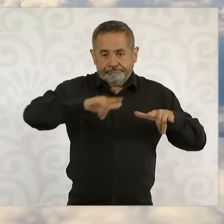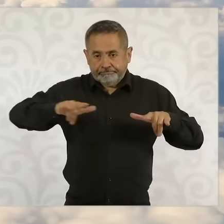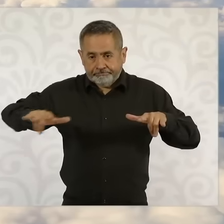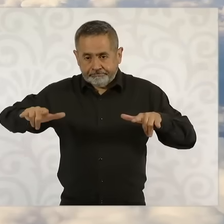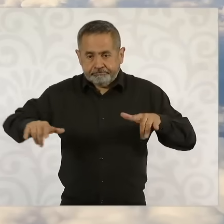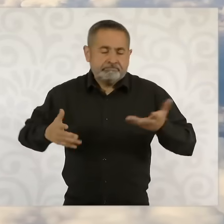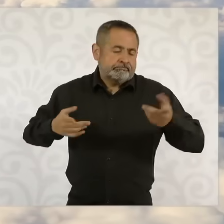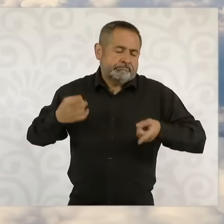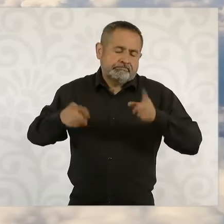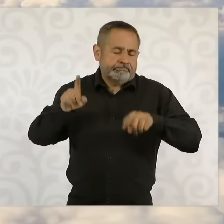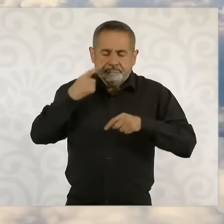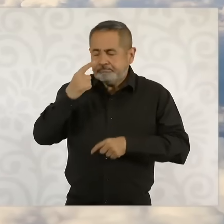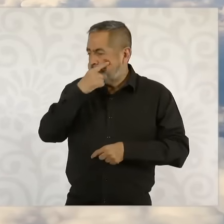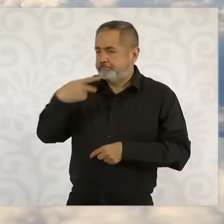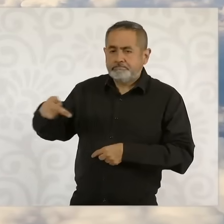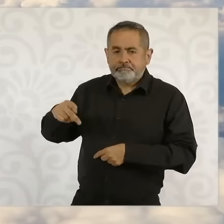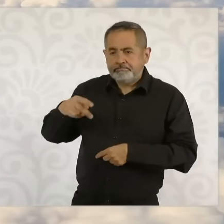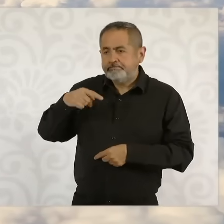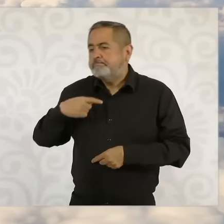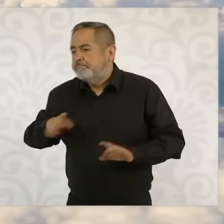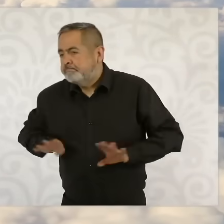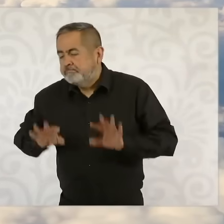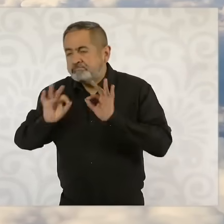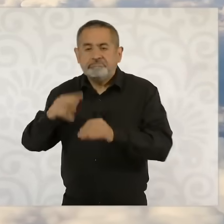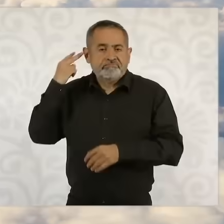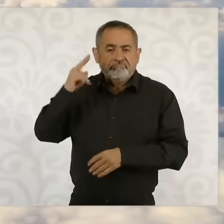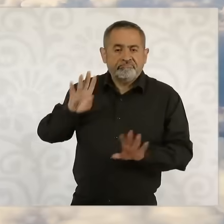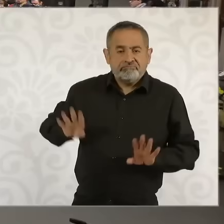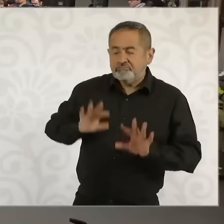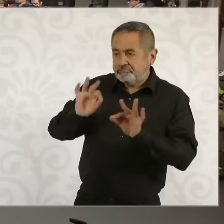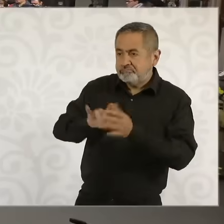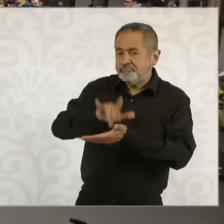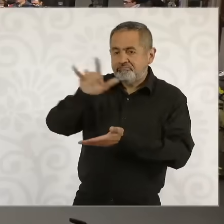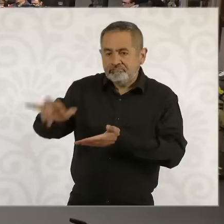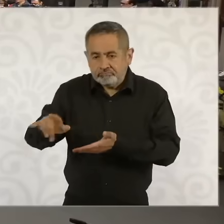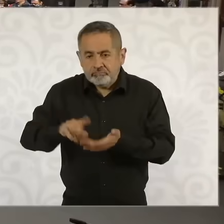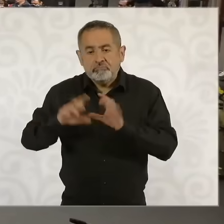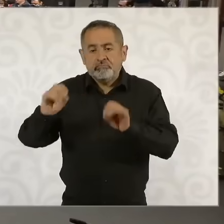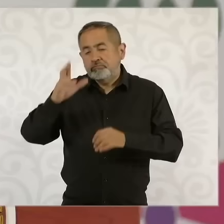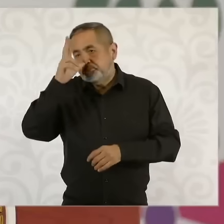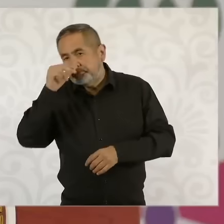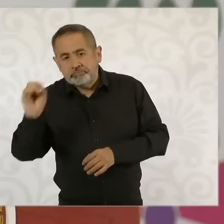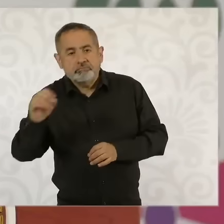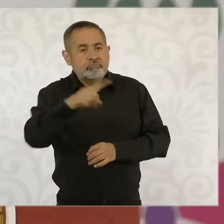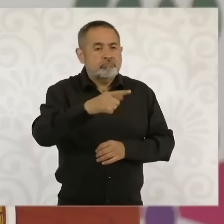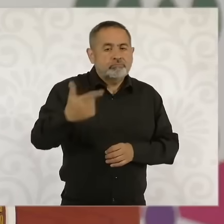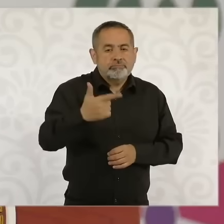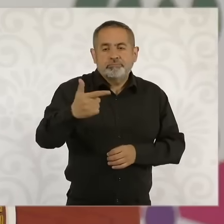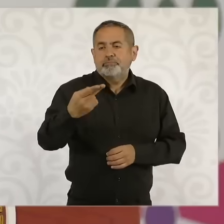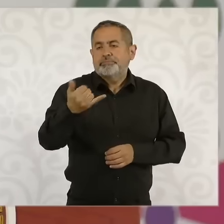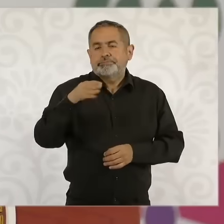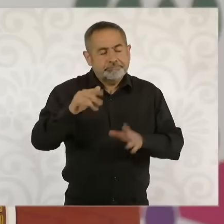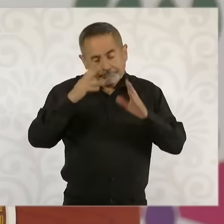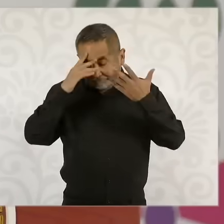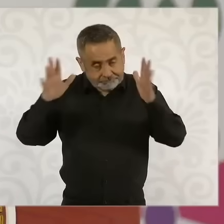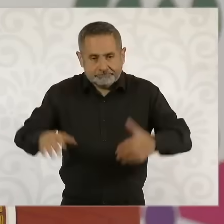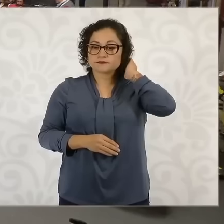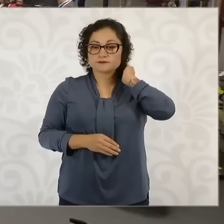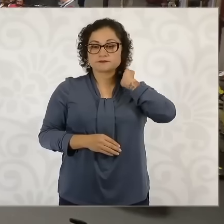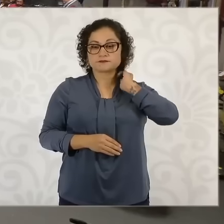la empresa eh pues verá si Veracruz se incorpora o Hermosillo. Muy bien. O Guaimas. Gracias. Gracias,